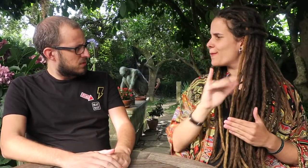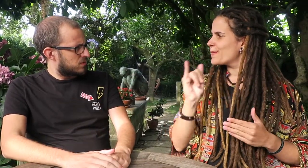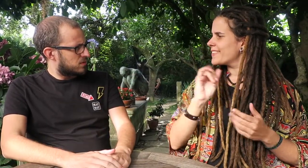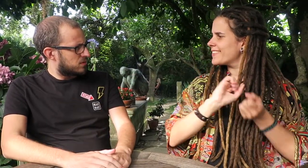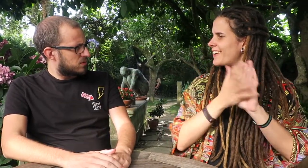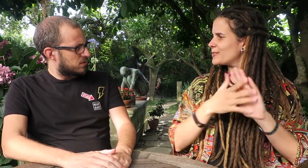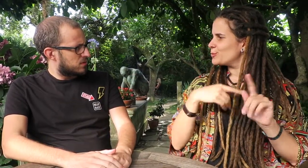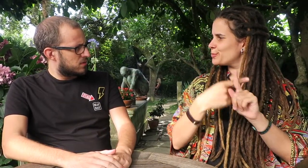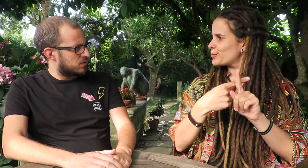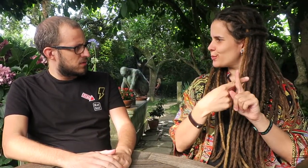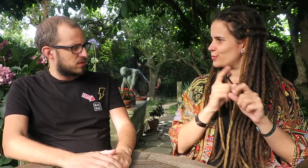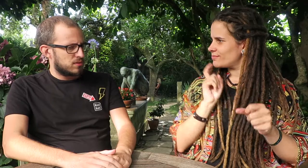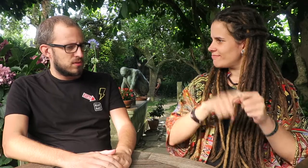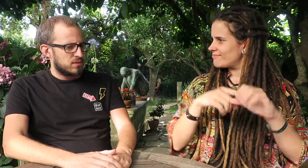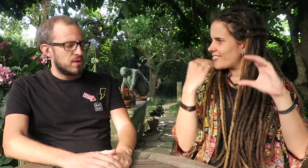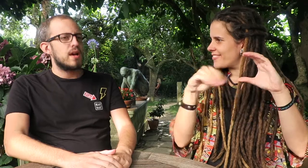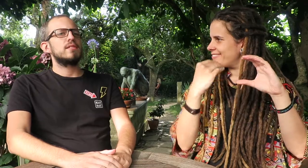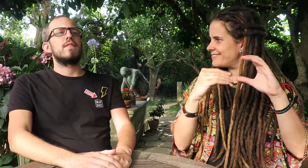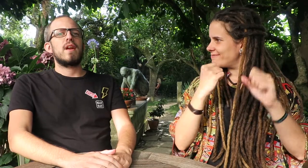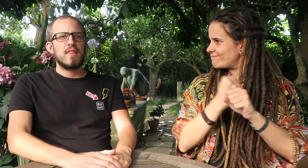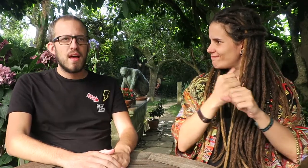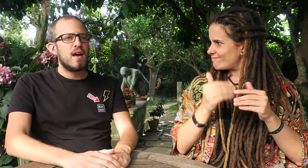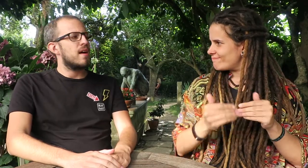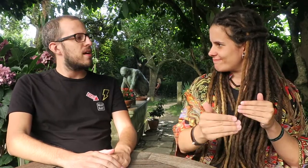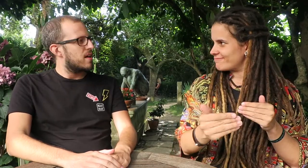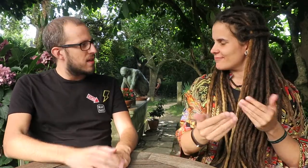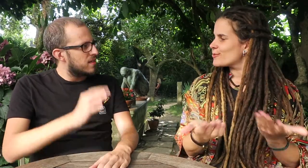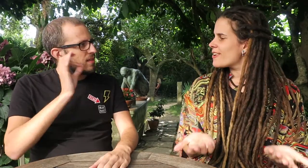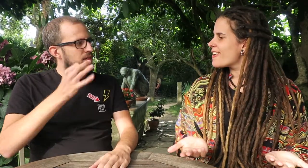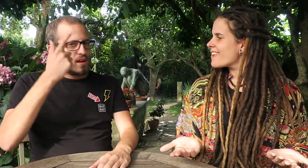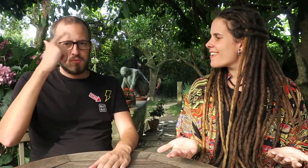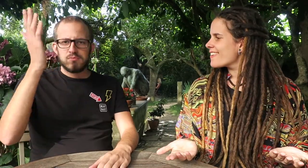La organiza la EUDY a través de un proyecto ERASMUS+, en el que la CJS-CNSE colabora. ¿Cuál era? ¡Es verdad!